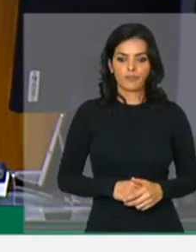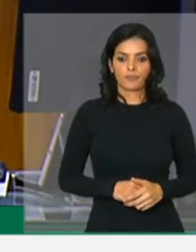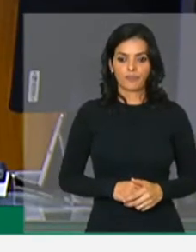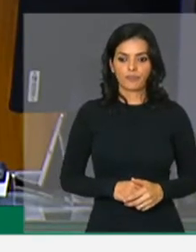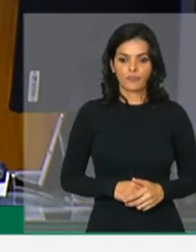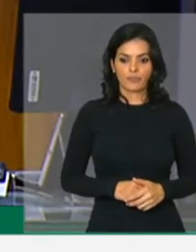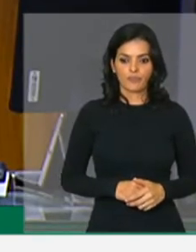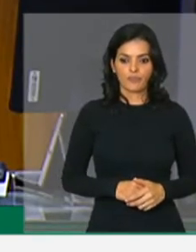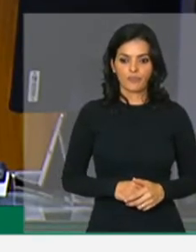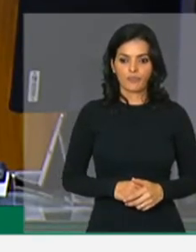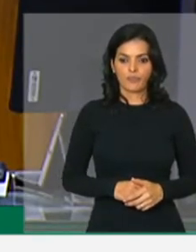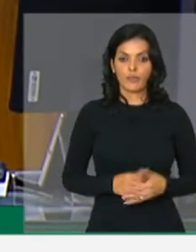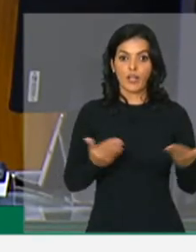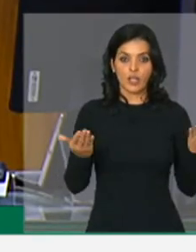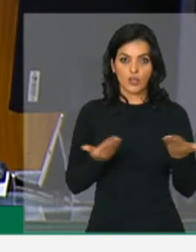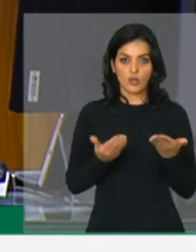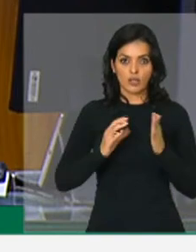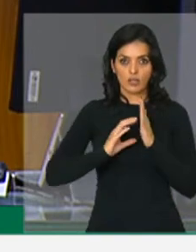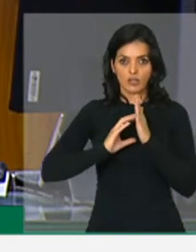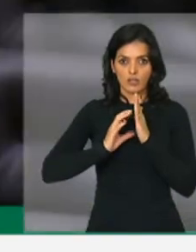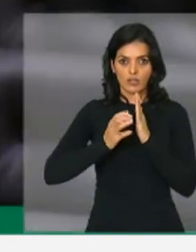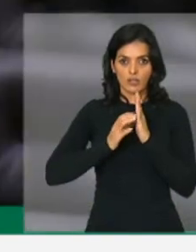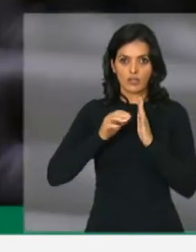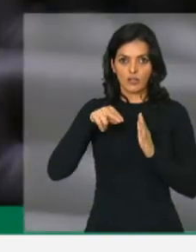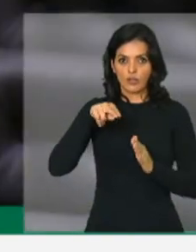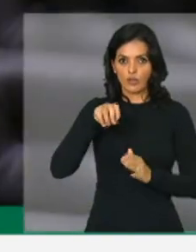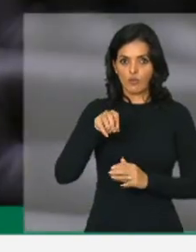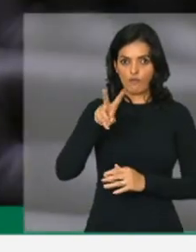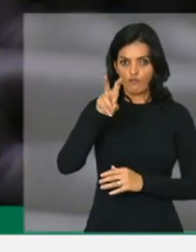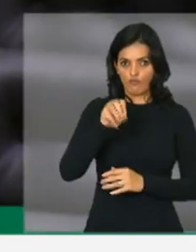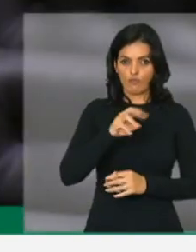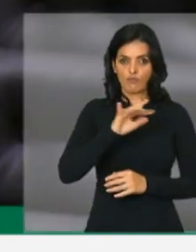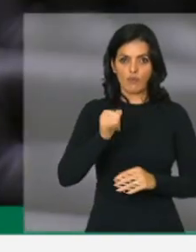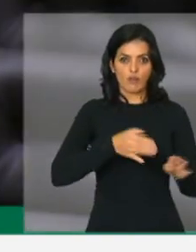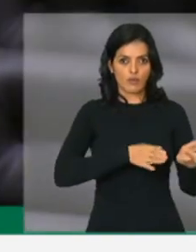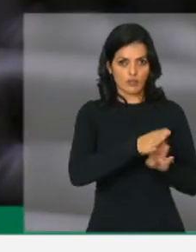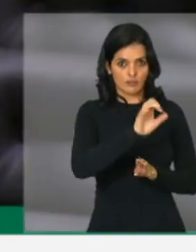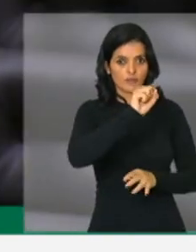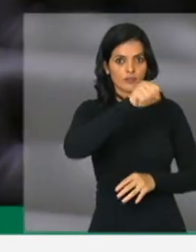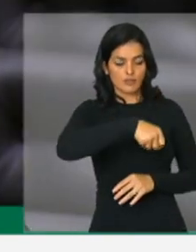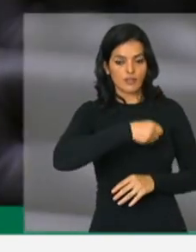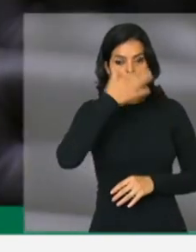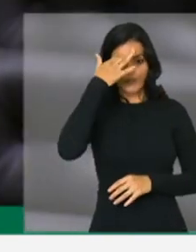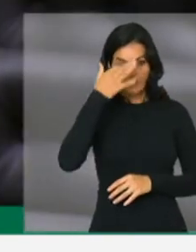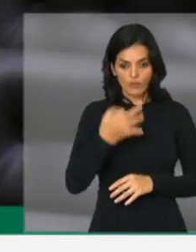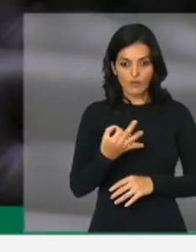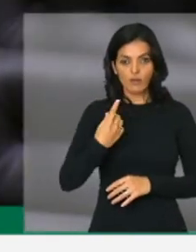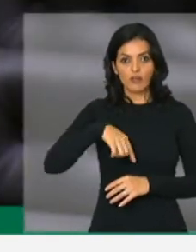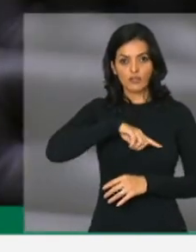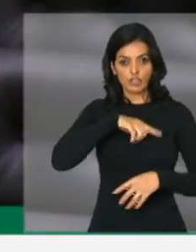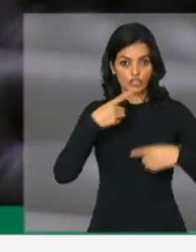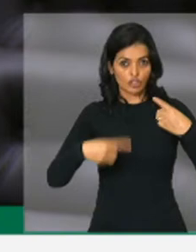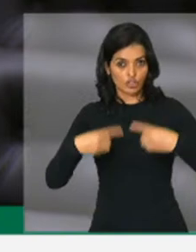PRA SEREM ALTERADOS. A EXTINÇÃO DOS FUNDOS É FUNDAMENTAL PORQUE NA VERDADE NÃO SÃO FUNDOS DESENVOLVIMENTO REGIONAL. SÃO